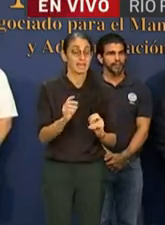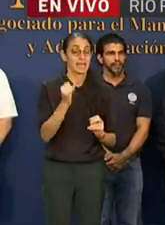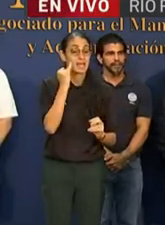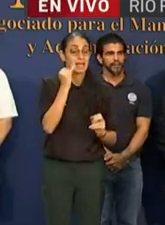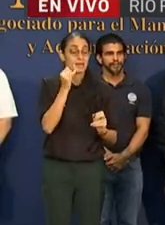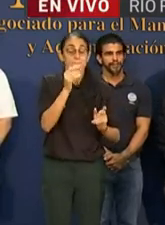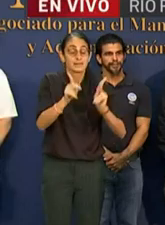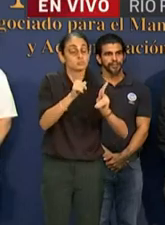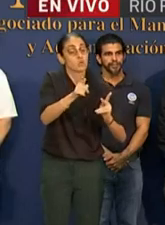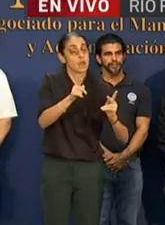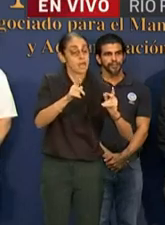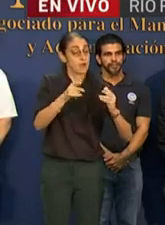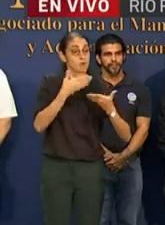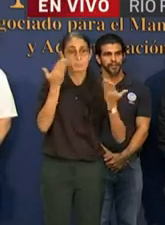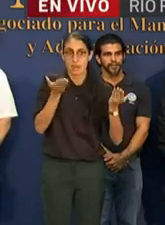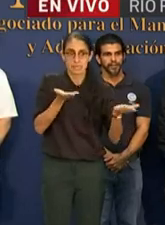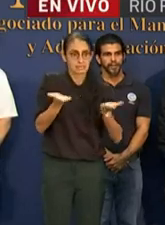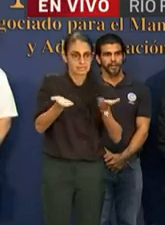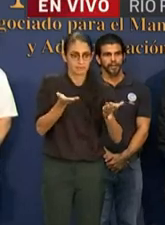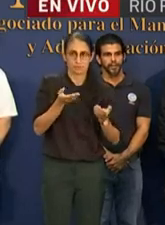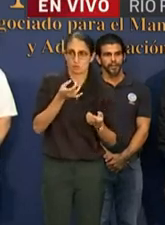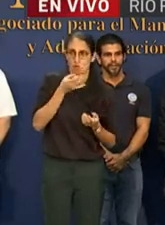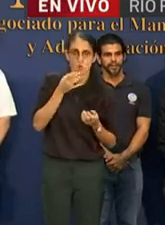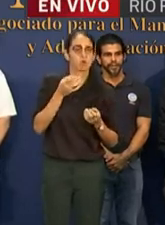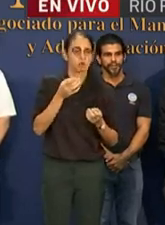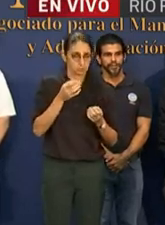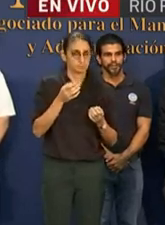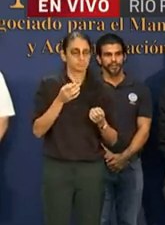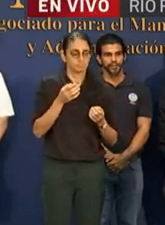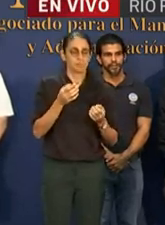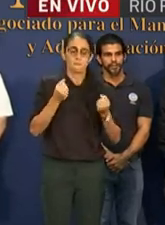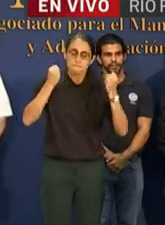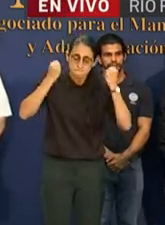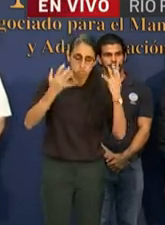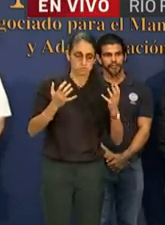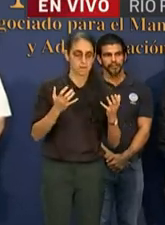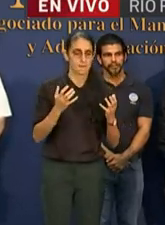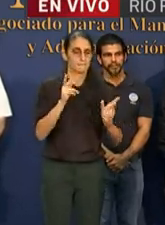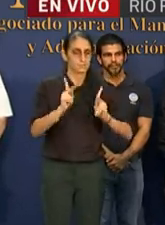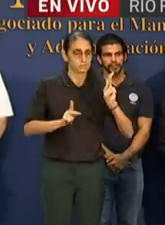SE MANTIENE OPERANDO EN LAS